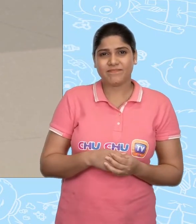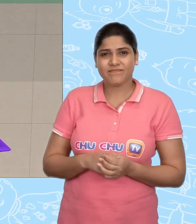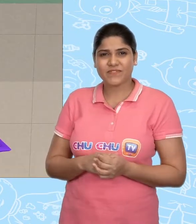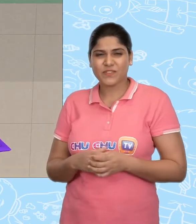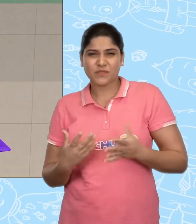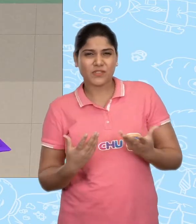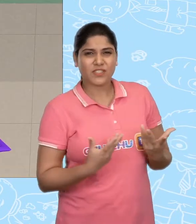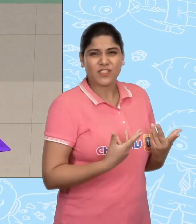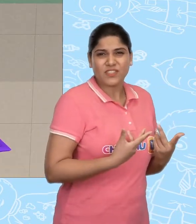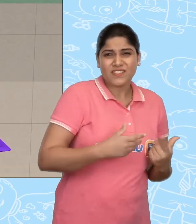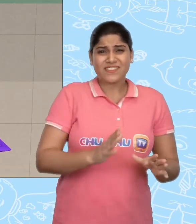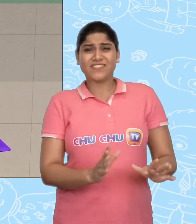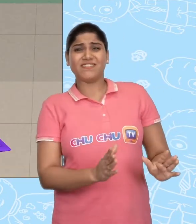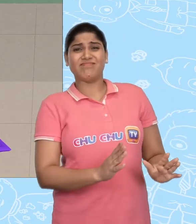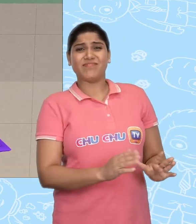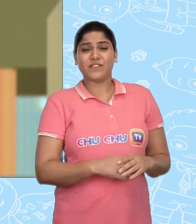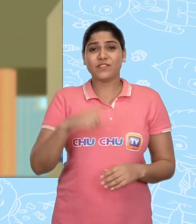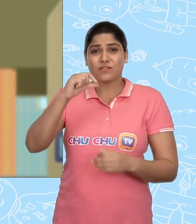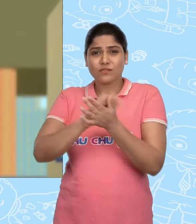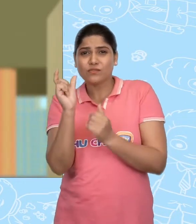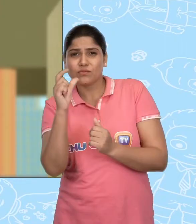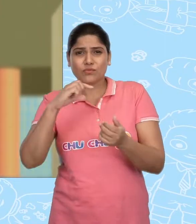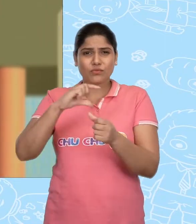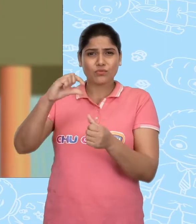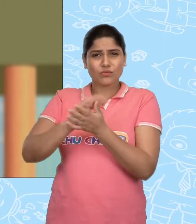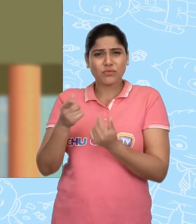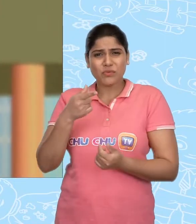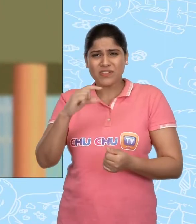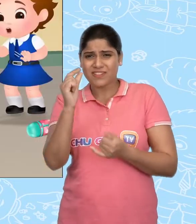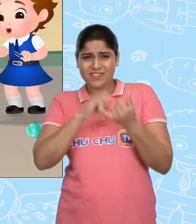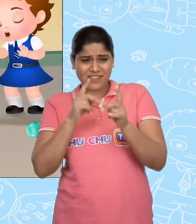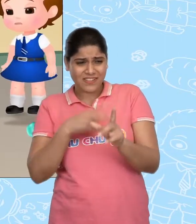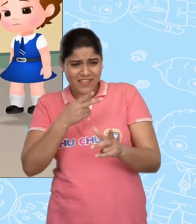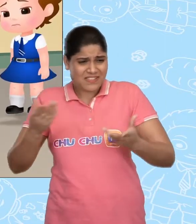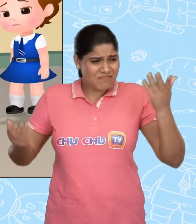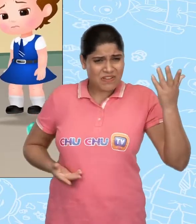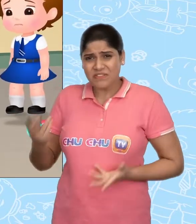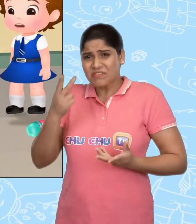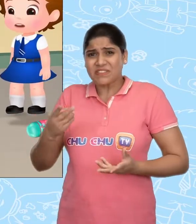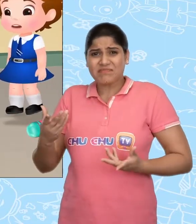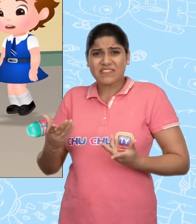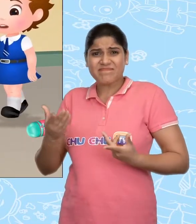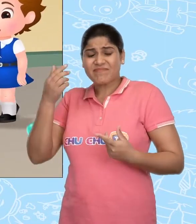ओ नहीं! ChuChu Cusslyके इस बुरे बर्ताव को देख कर सदमे मे थी